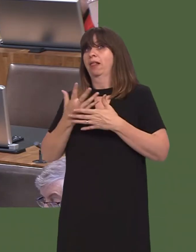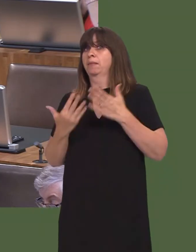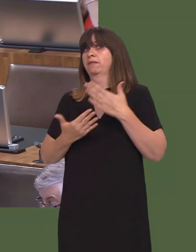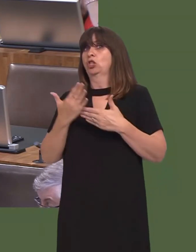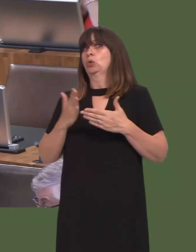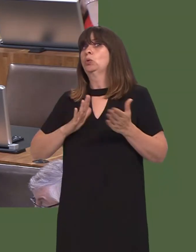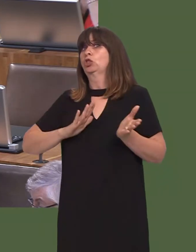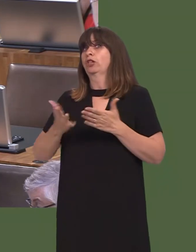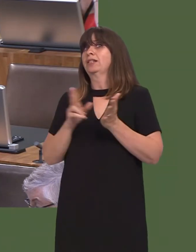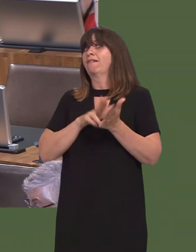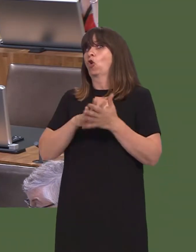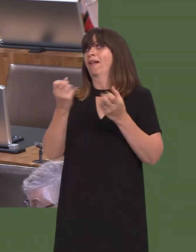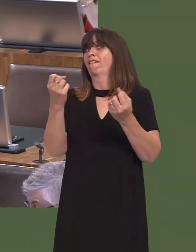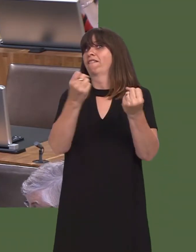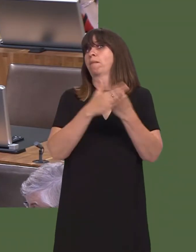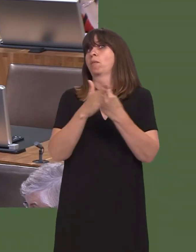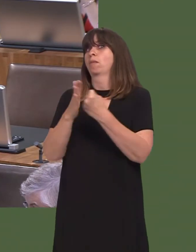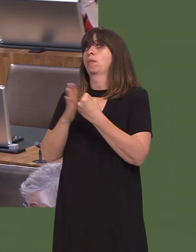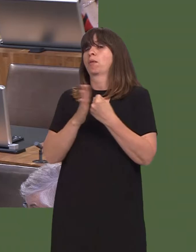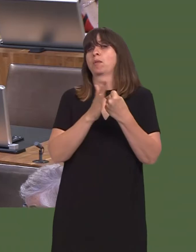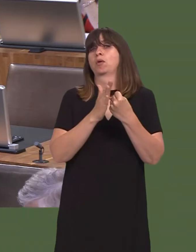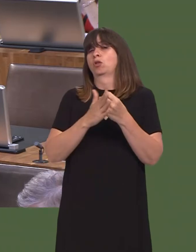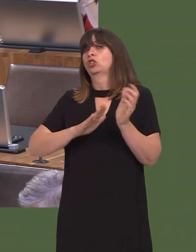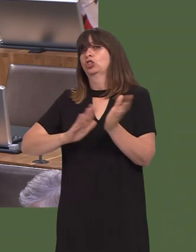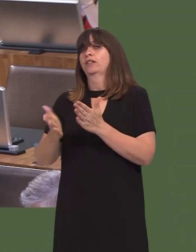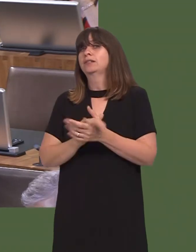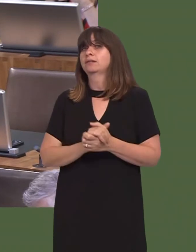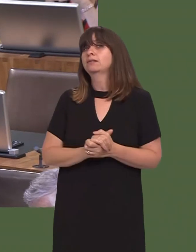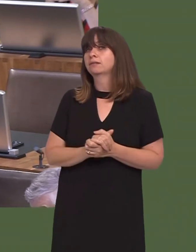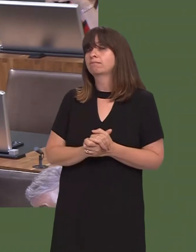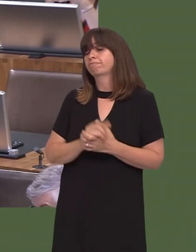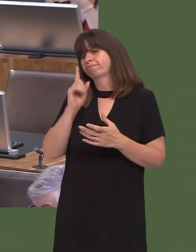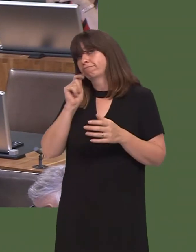seeing the development of new services in Nevill Hall, and that development will continue,